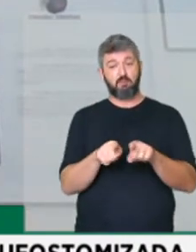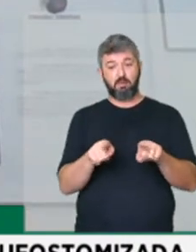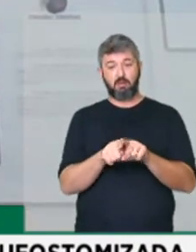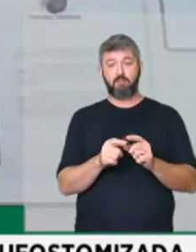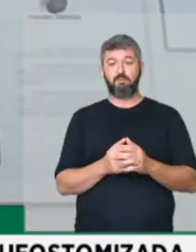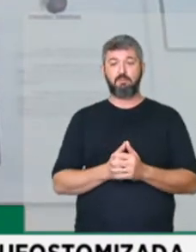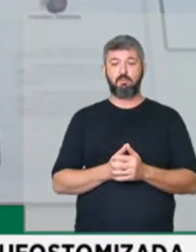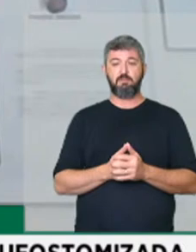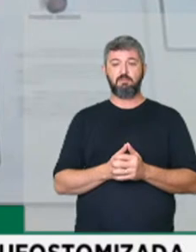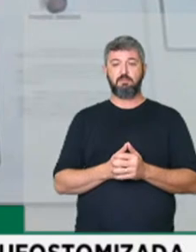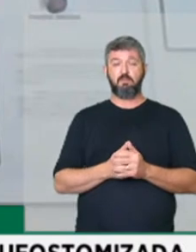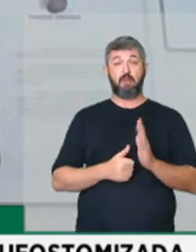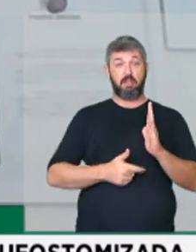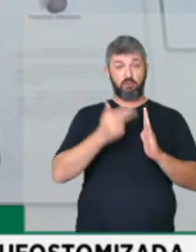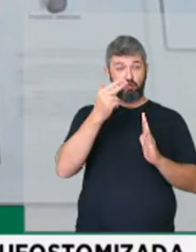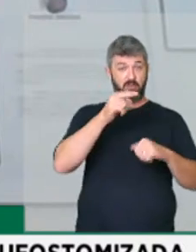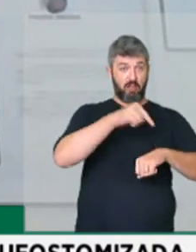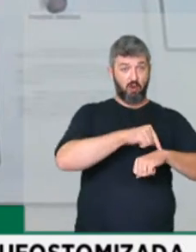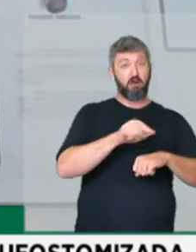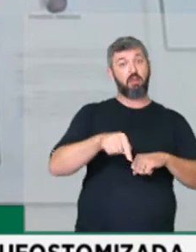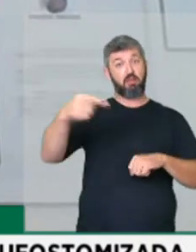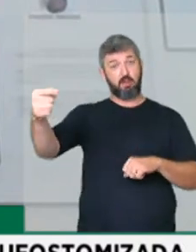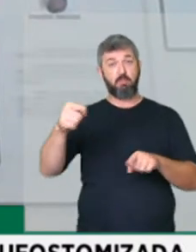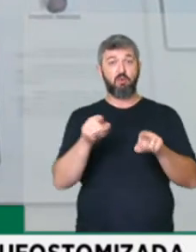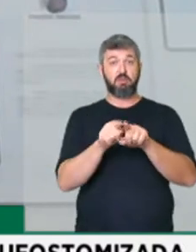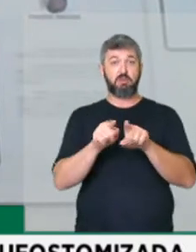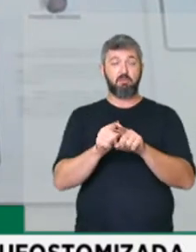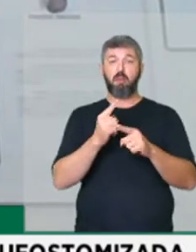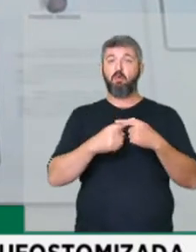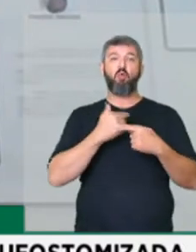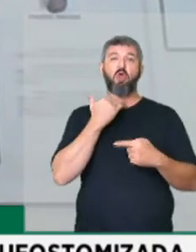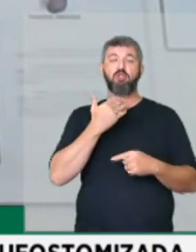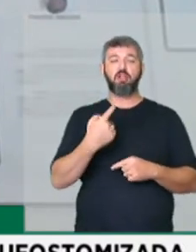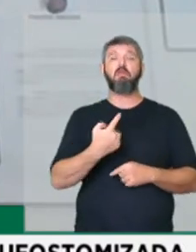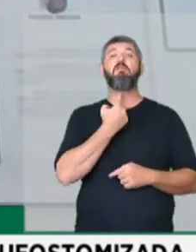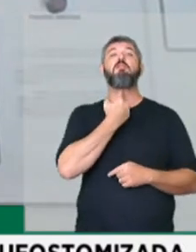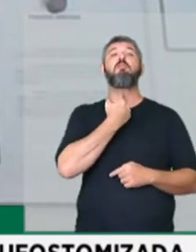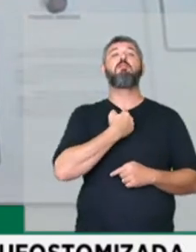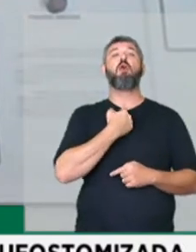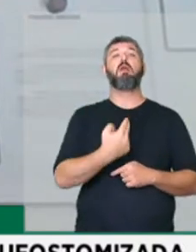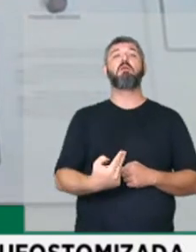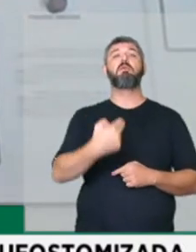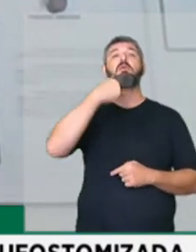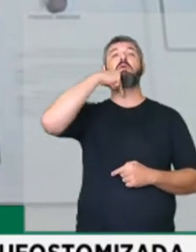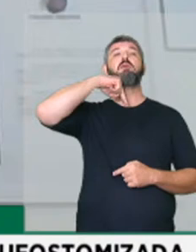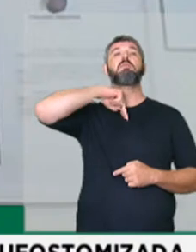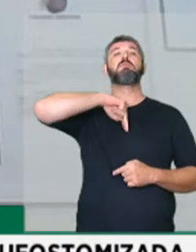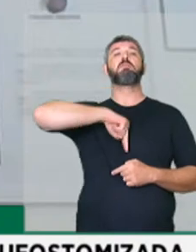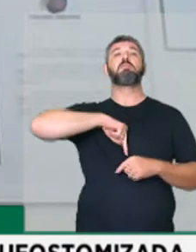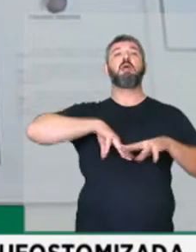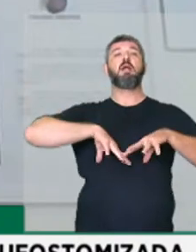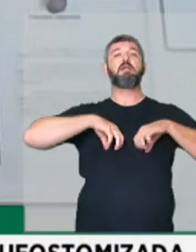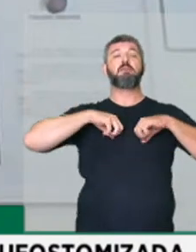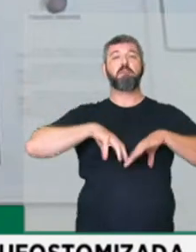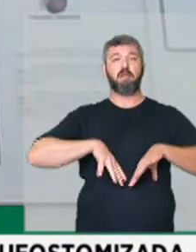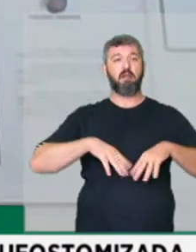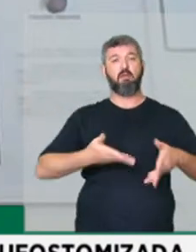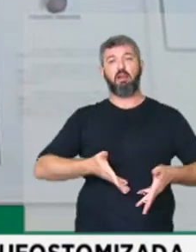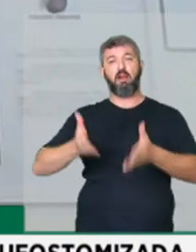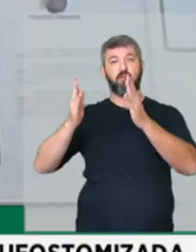REABILITAÇÃO PULMONAR E FONOAUDIOLOGIA, FONA TÓRIA PRA ESSAS CRIANÇAS PRA QUE ELES POSSAM APRENDER A FALAR